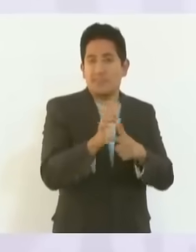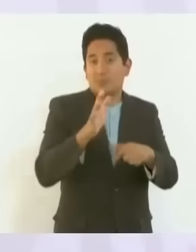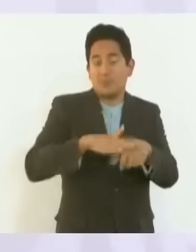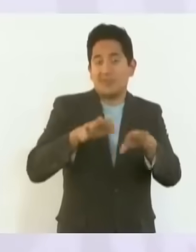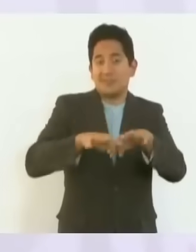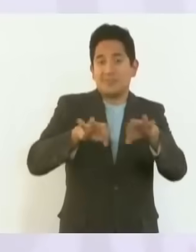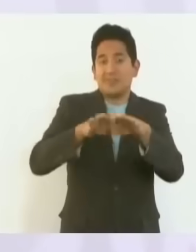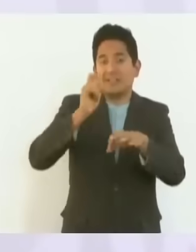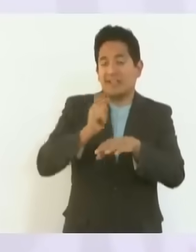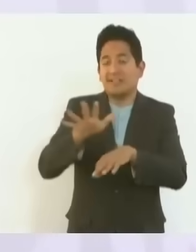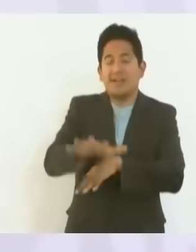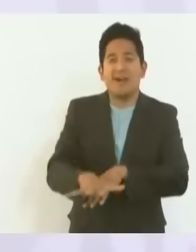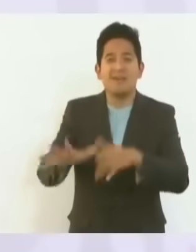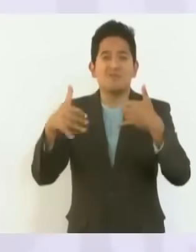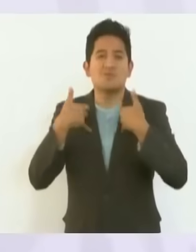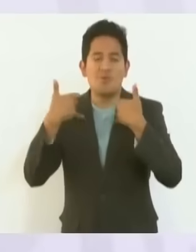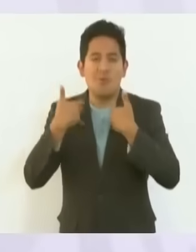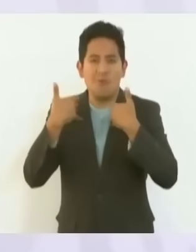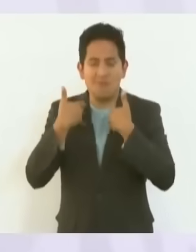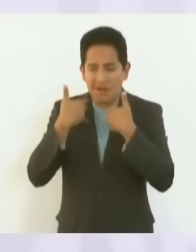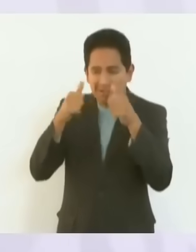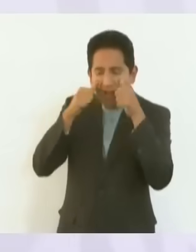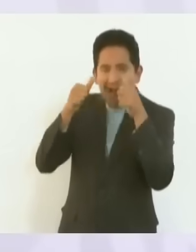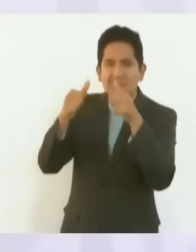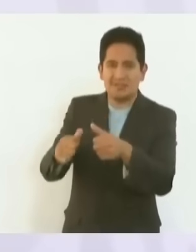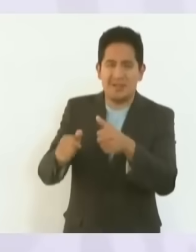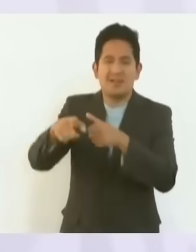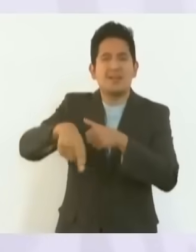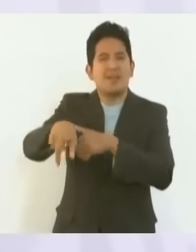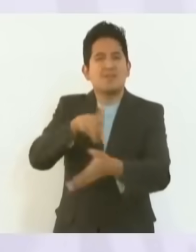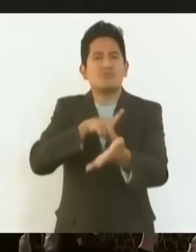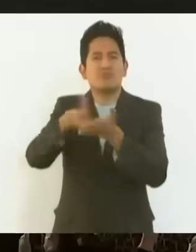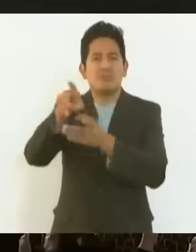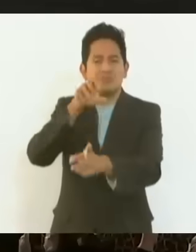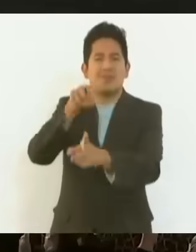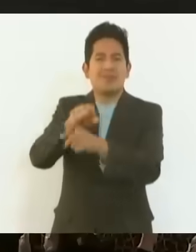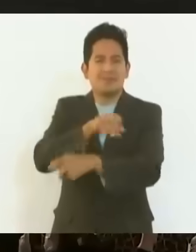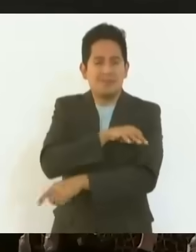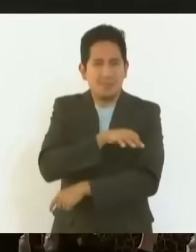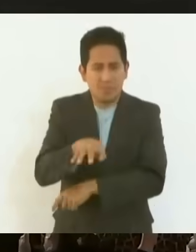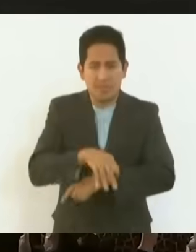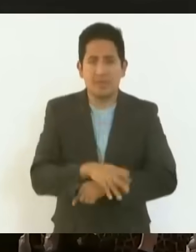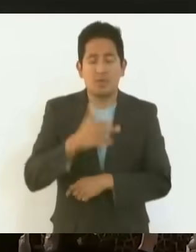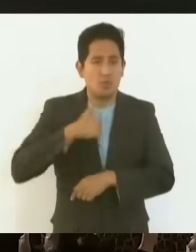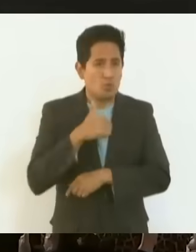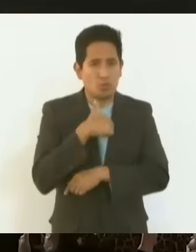dándoles derechos, el acceso a los derechos, haciendo todo lo que esté en nuestras manos para